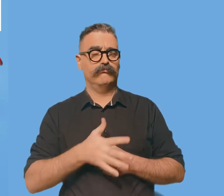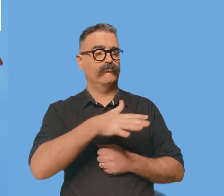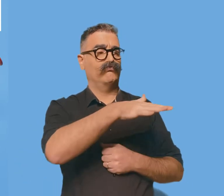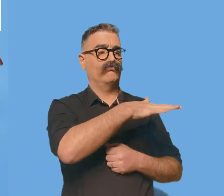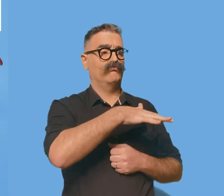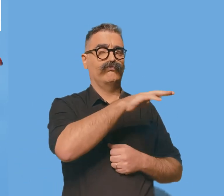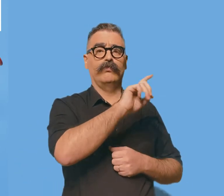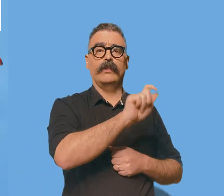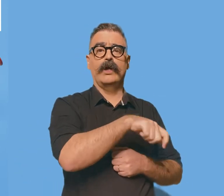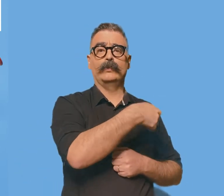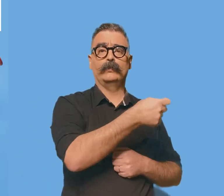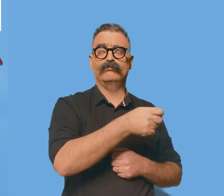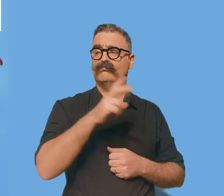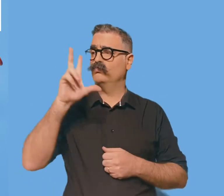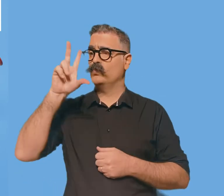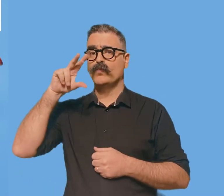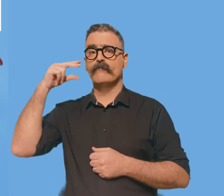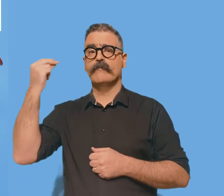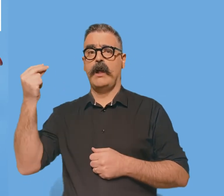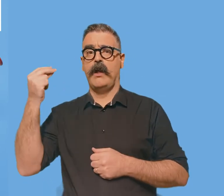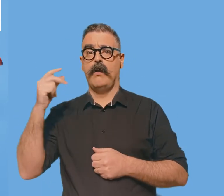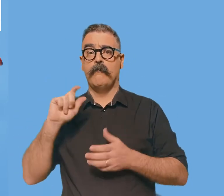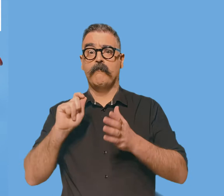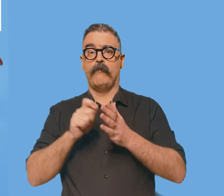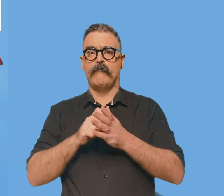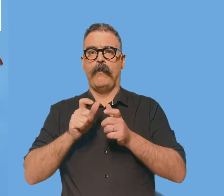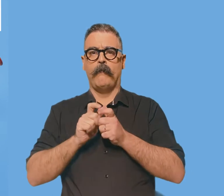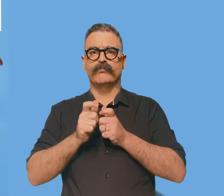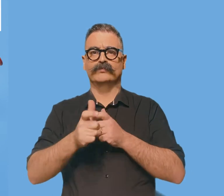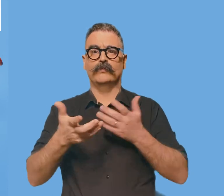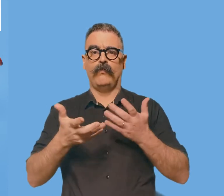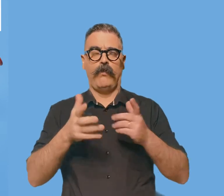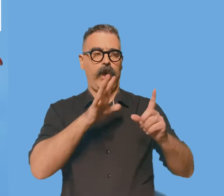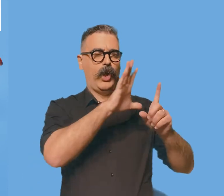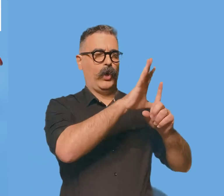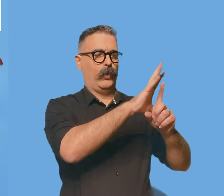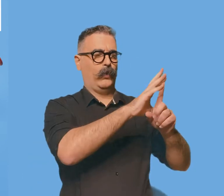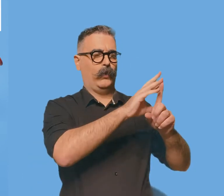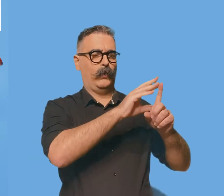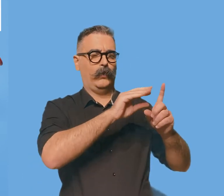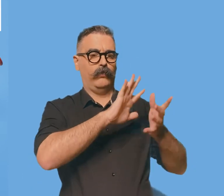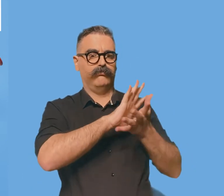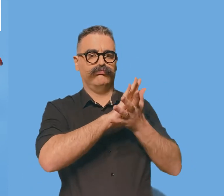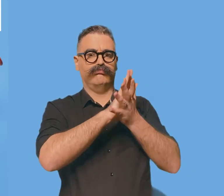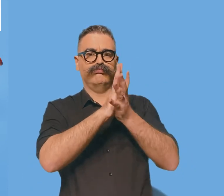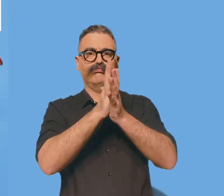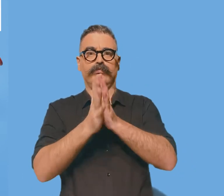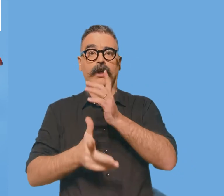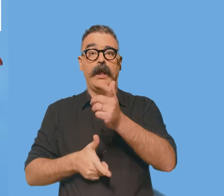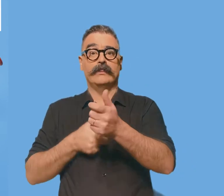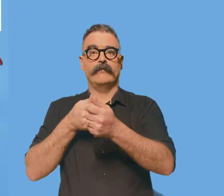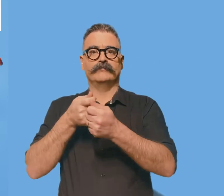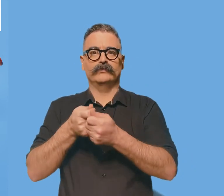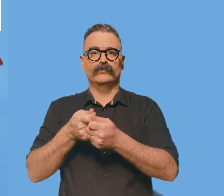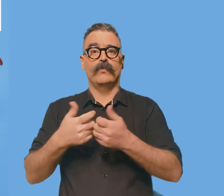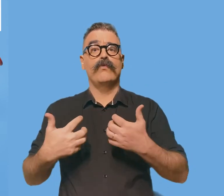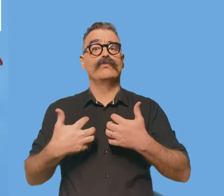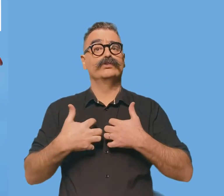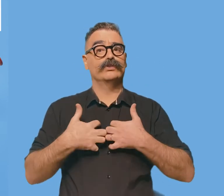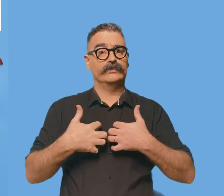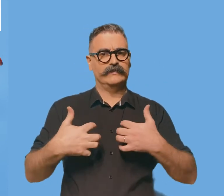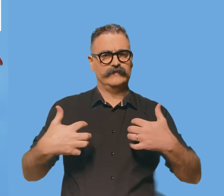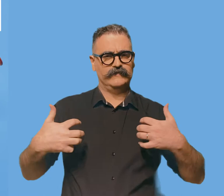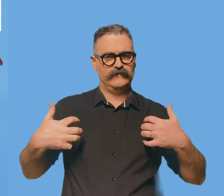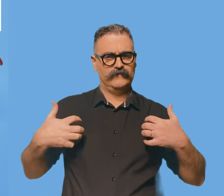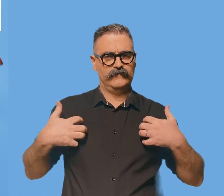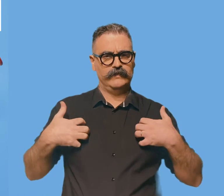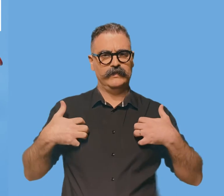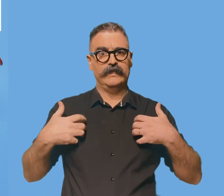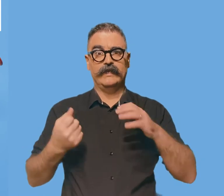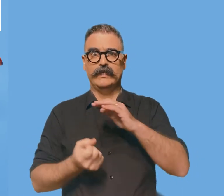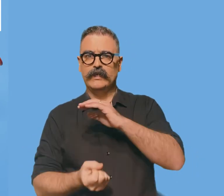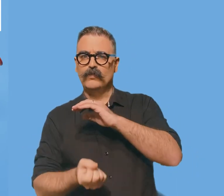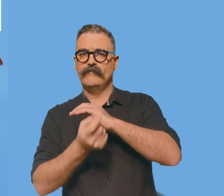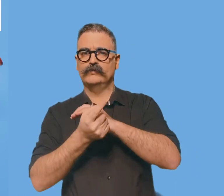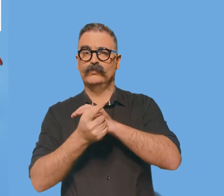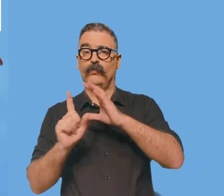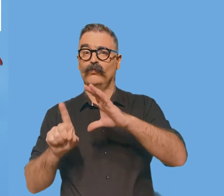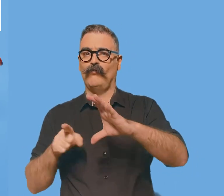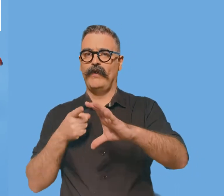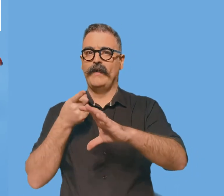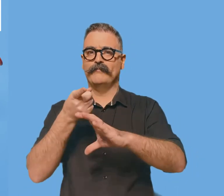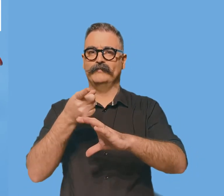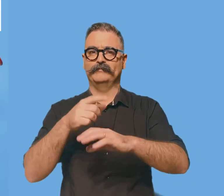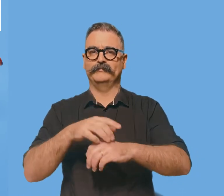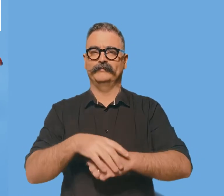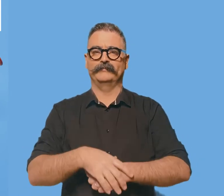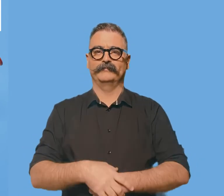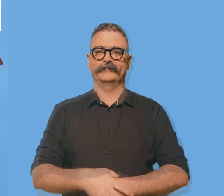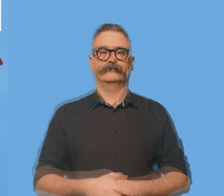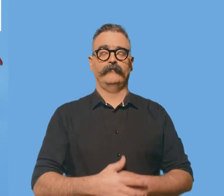Le biomimétisme est une démarche scientifique d'innovation durable qui consiste à transférer et à adapter à l'espèce humaine les solutions déjà élaborées par la nature.